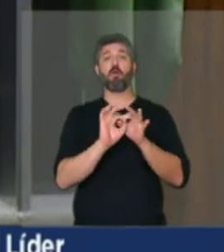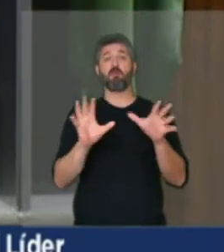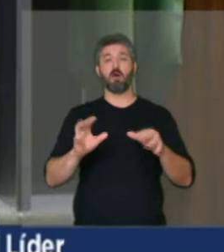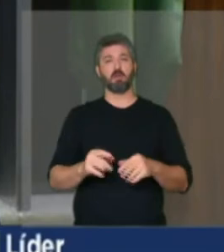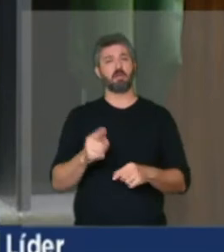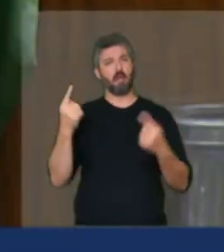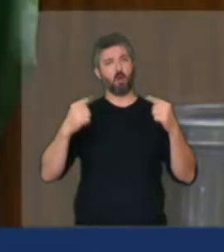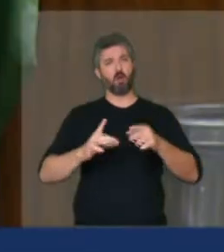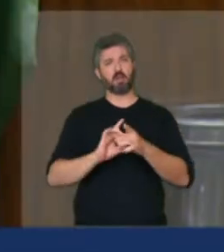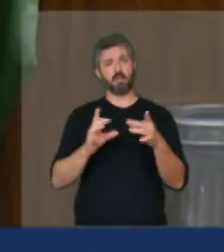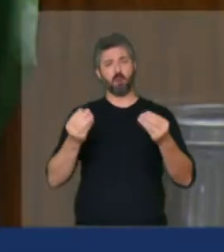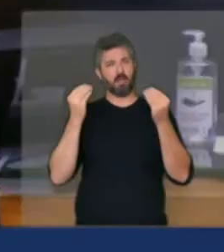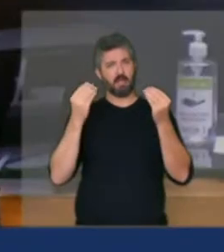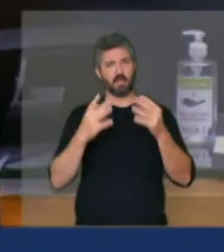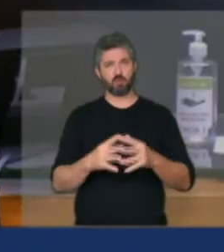CONTRA A DEMOCRACIA. -- [PRESIDENTE]: OK